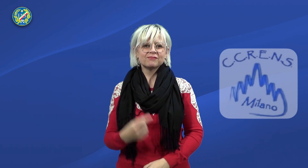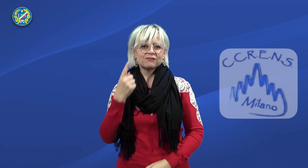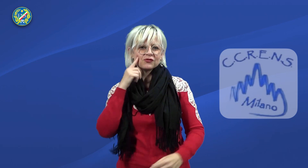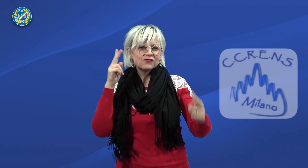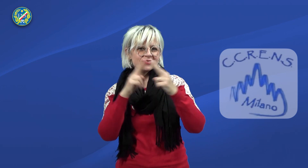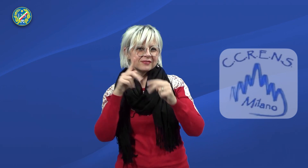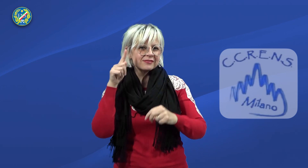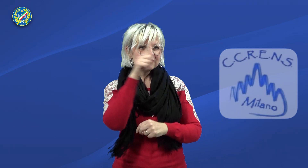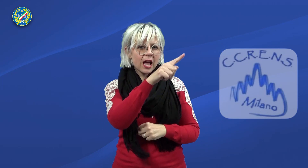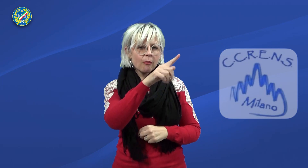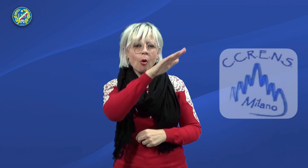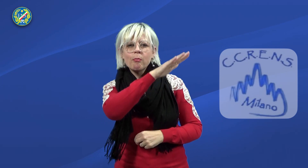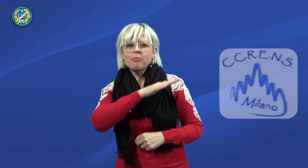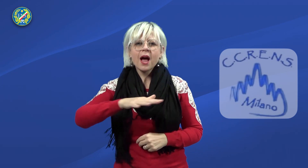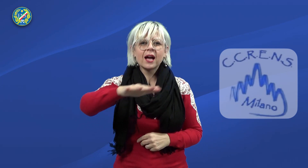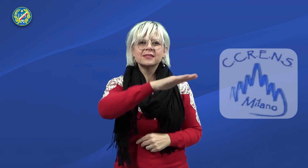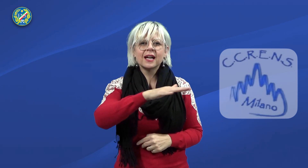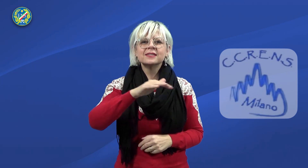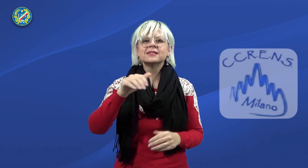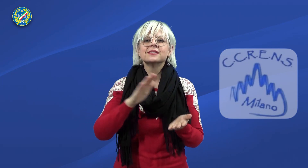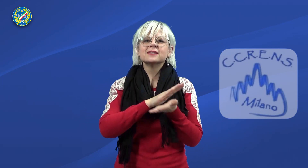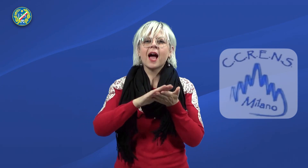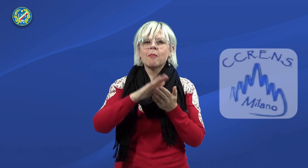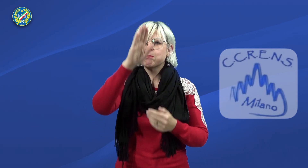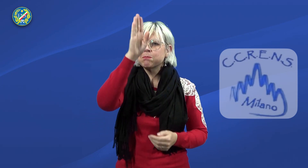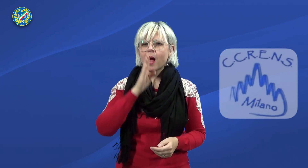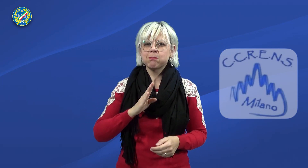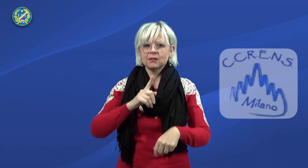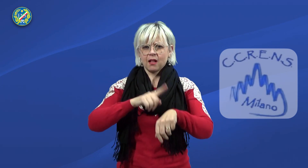Ci vediamo in piazza San Babila